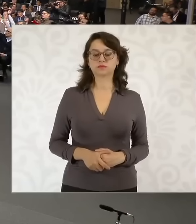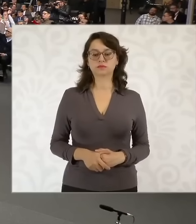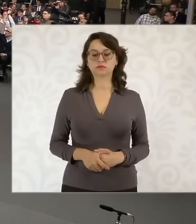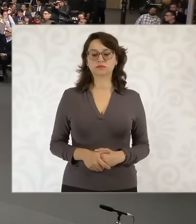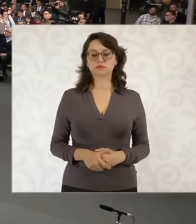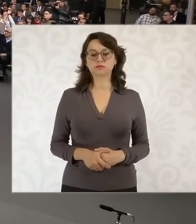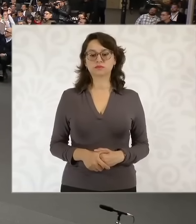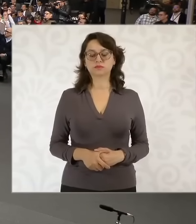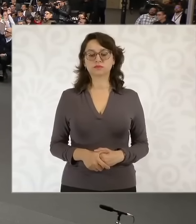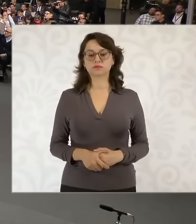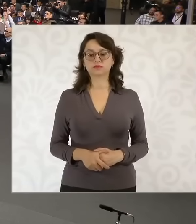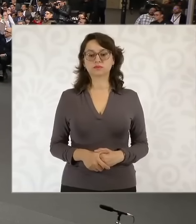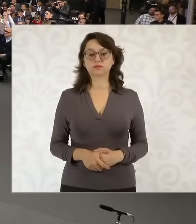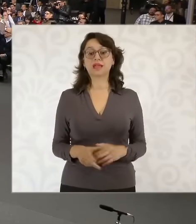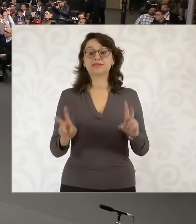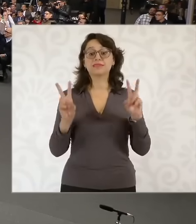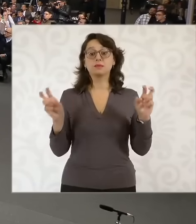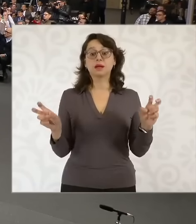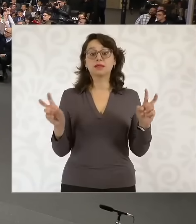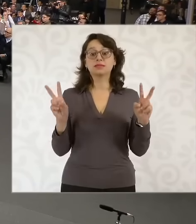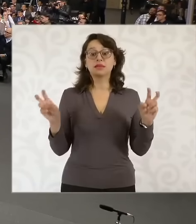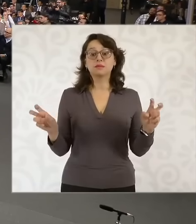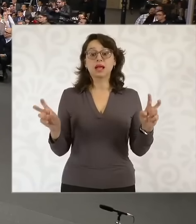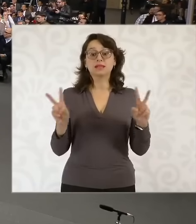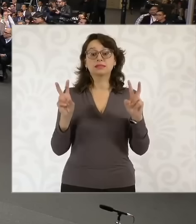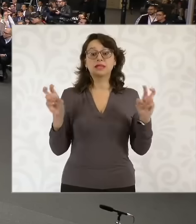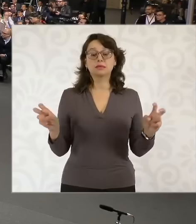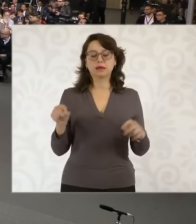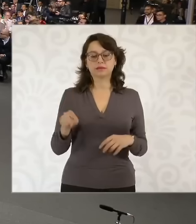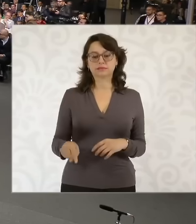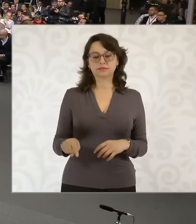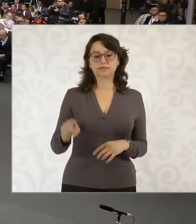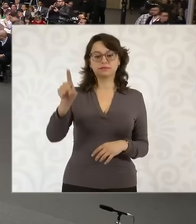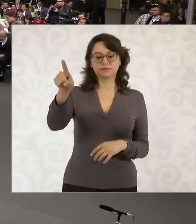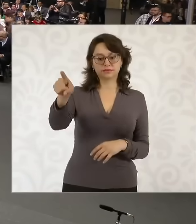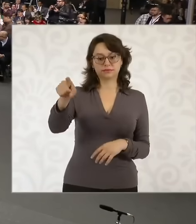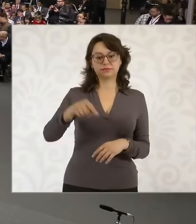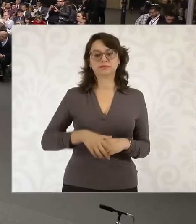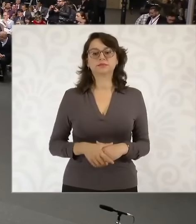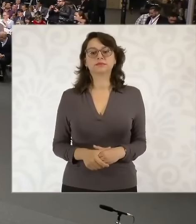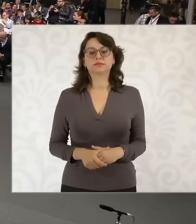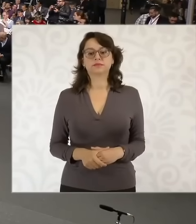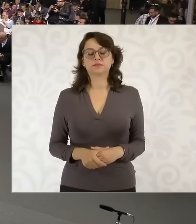A ver, del tema, del tema del tema. A ver, vamos aquí y luego atrás.